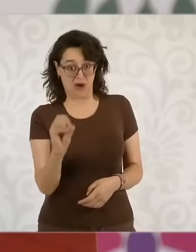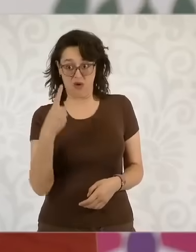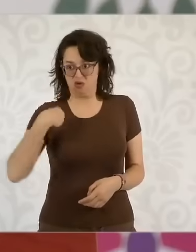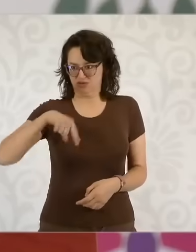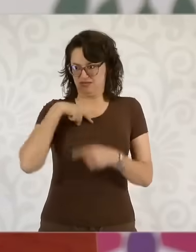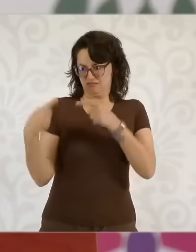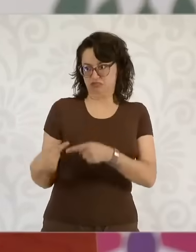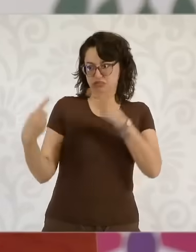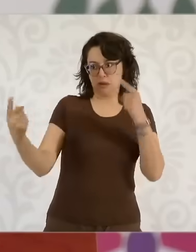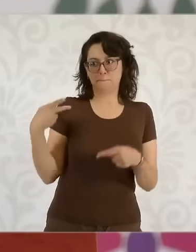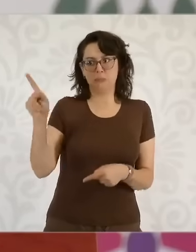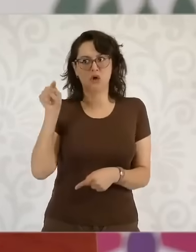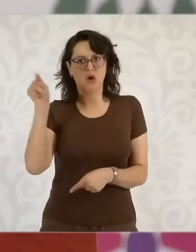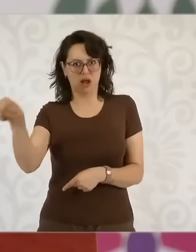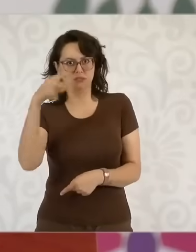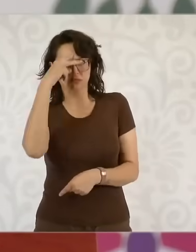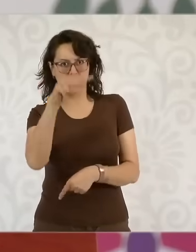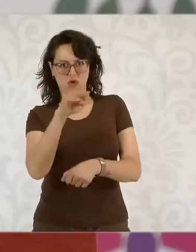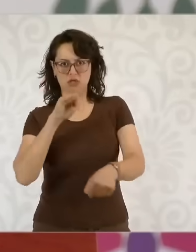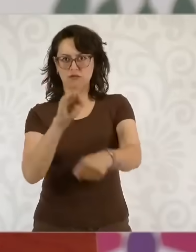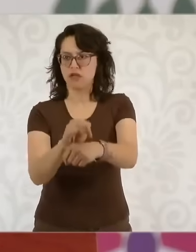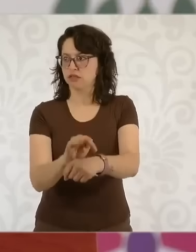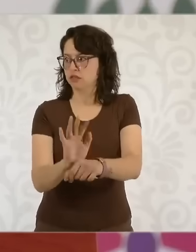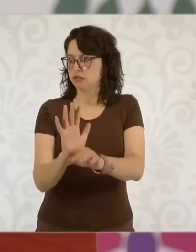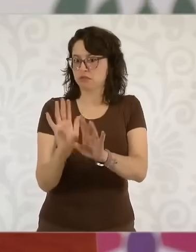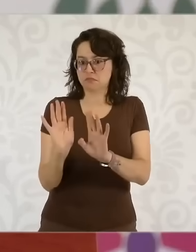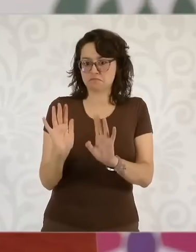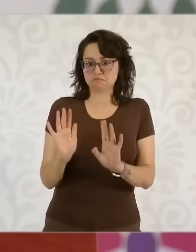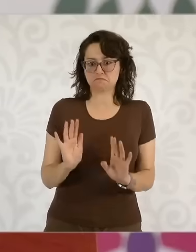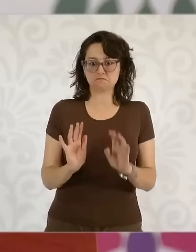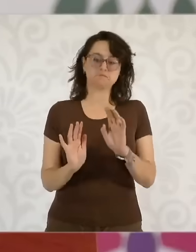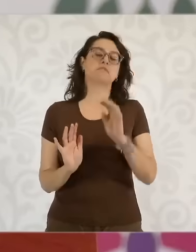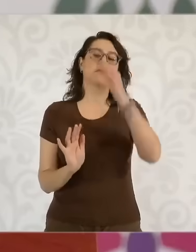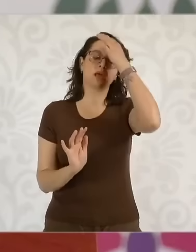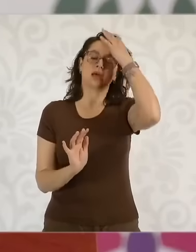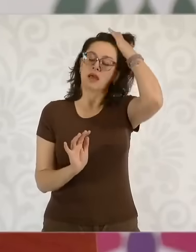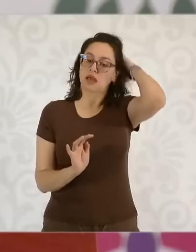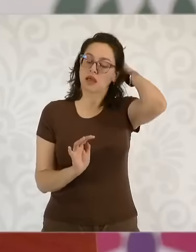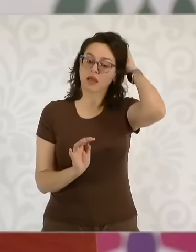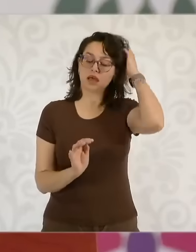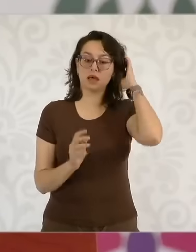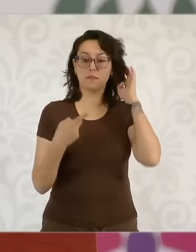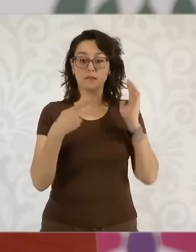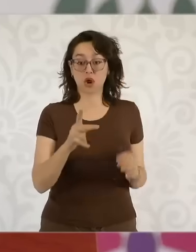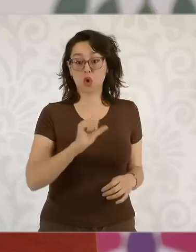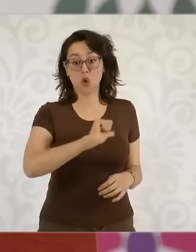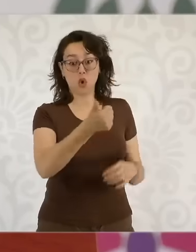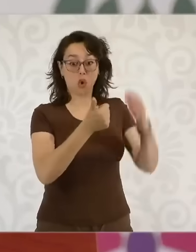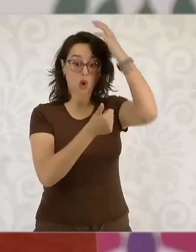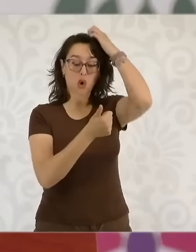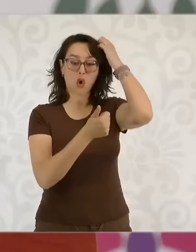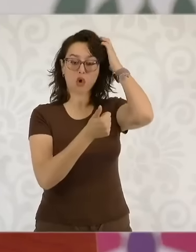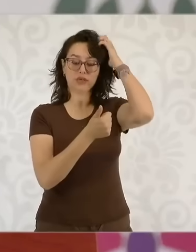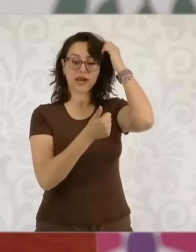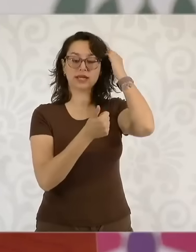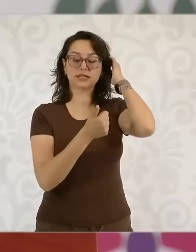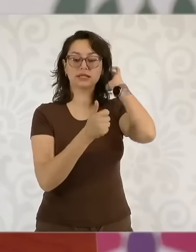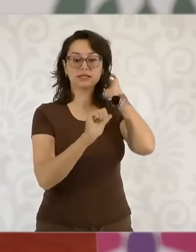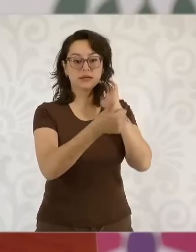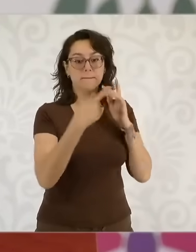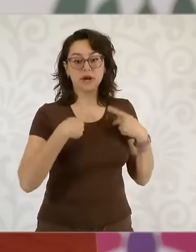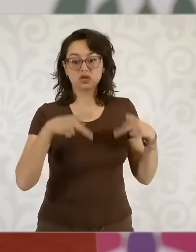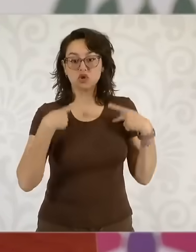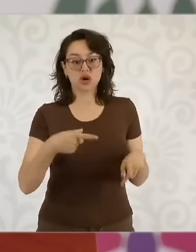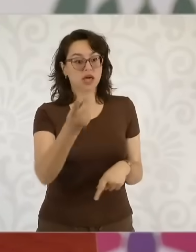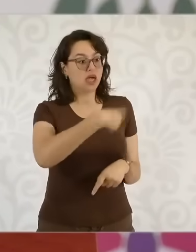Pero estas otras personas suben esta información que es completamente falsa sacada de contexto